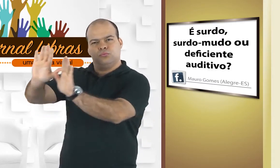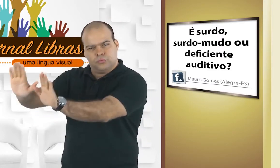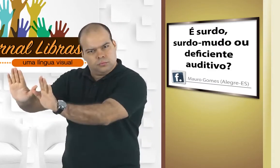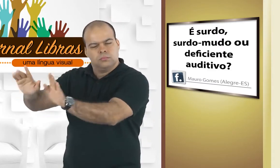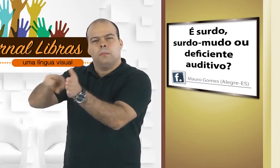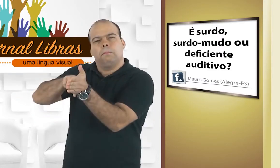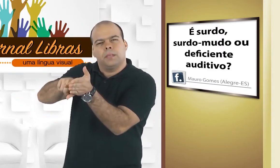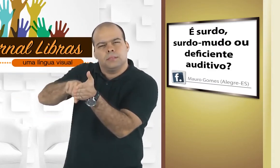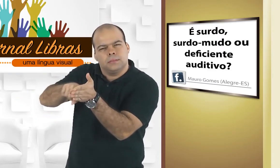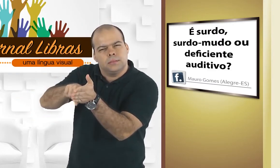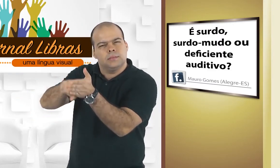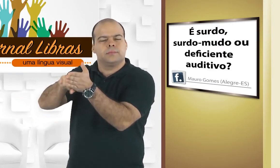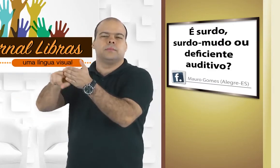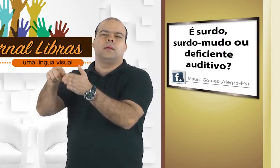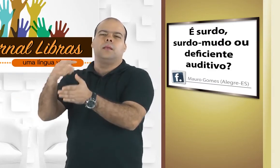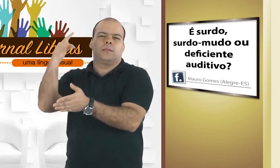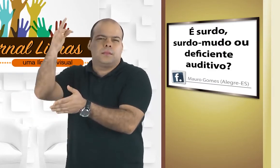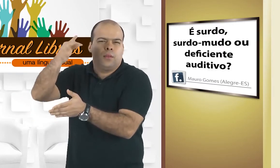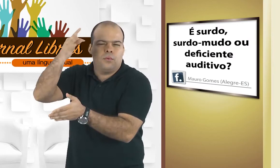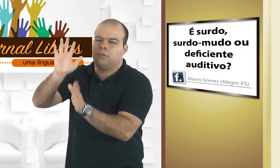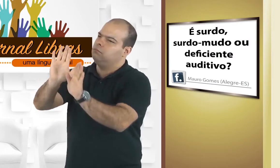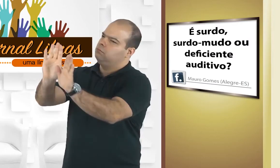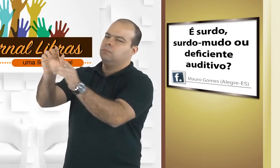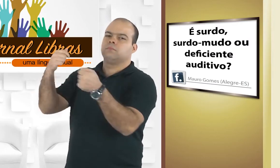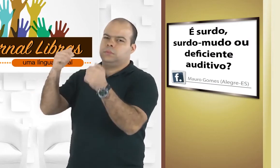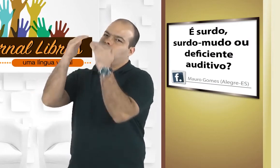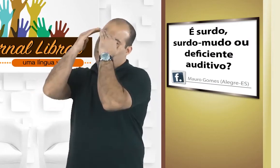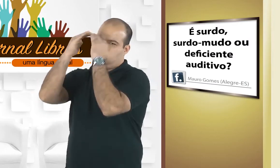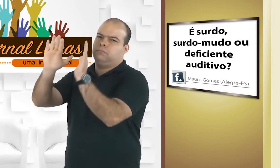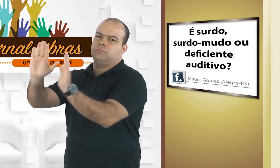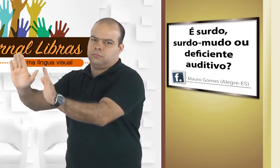com as pesquisas e teorias e tecnologias deles.